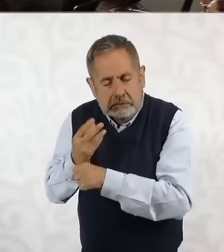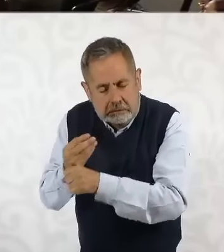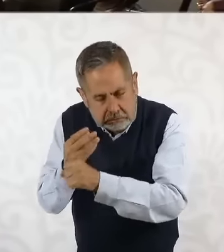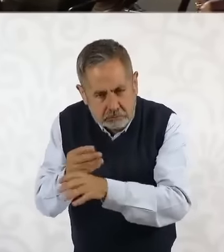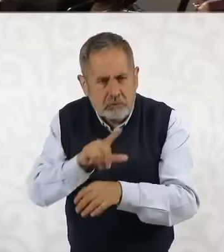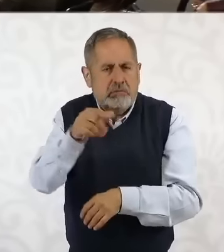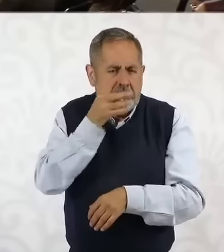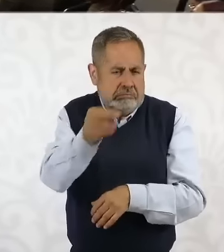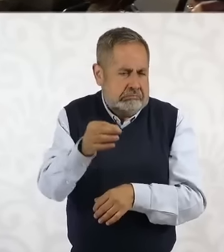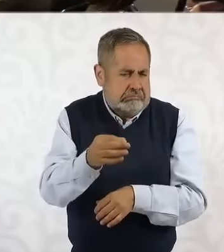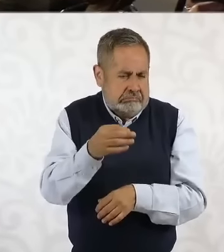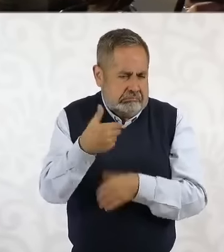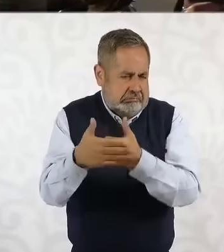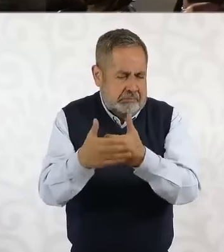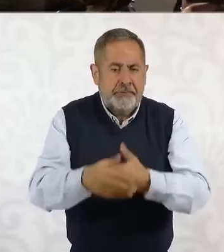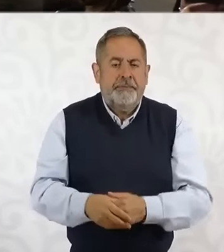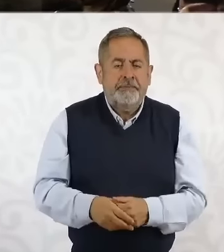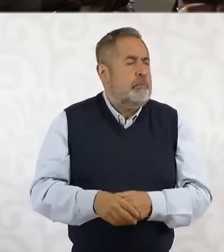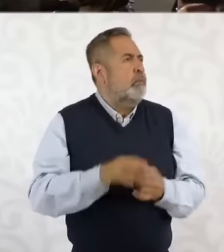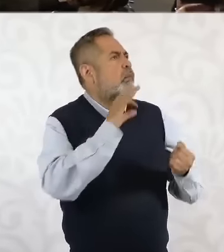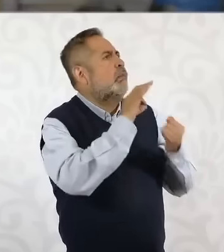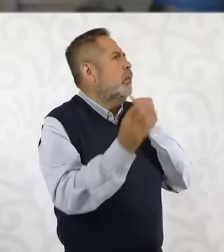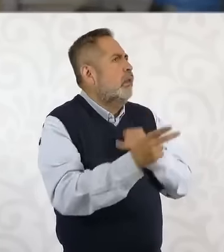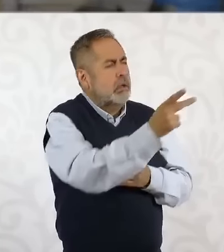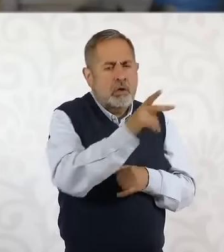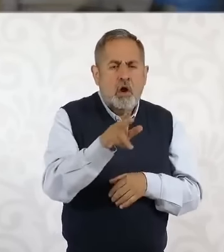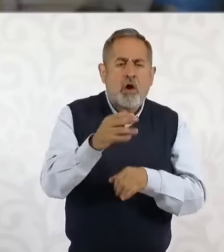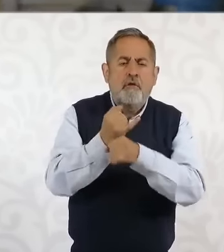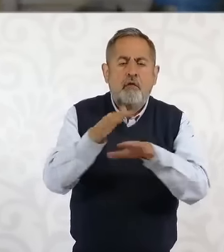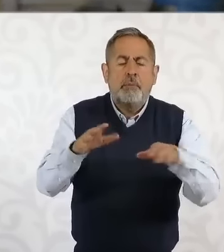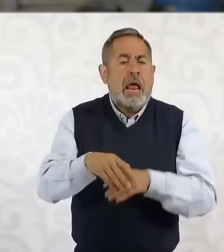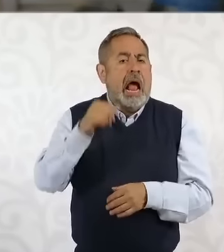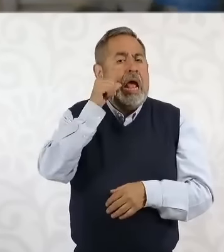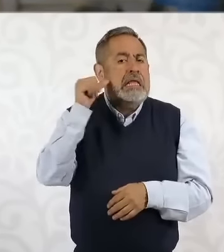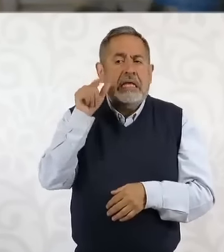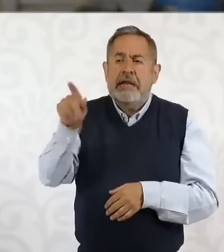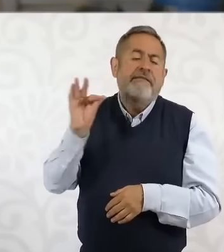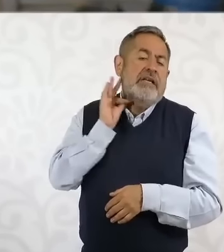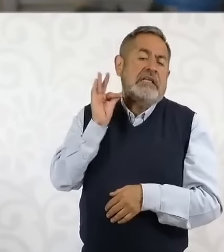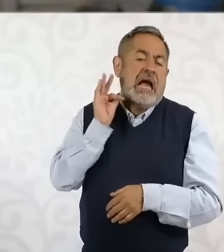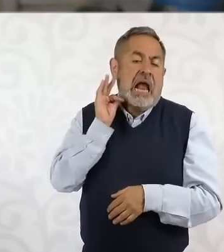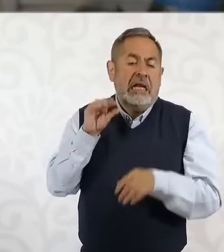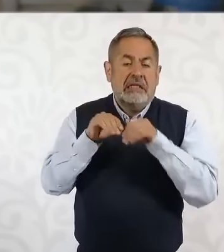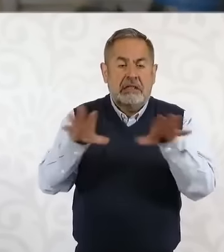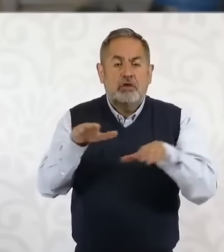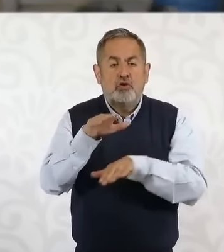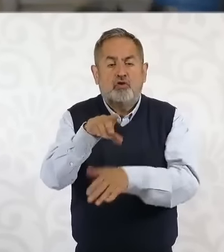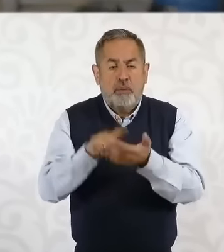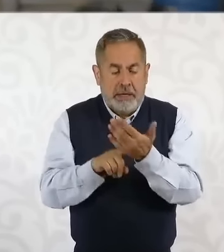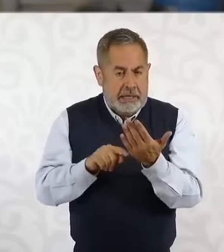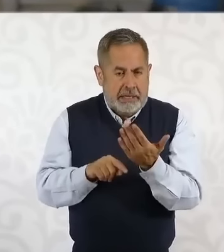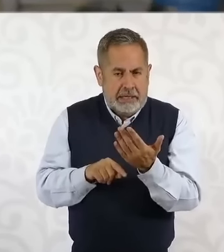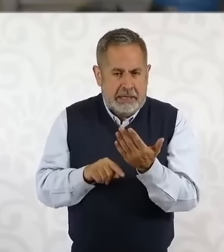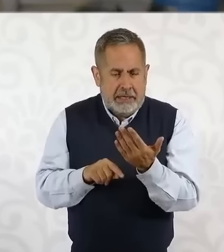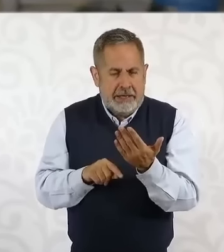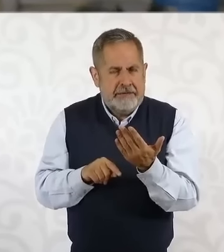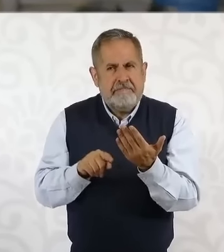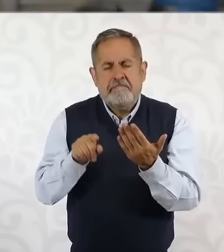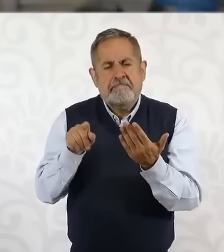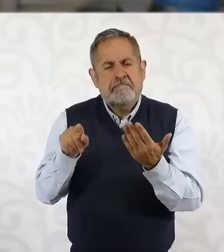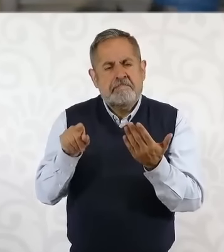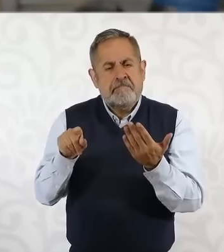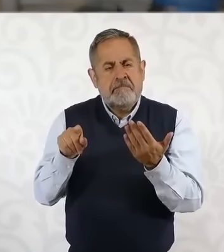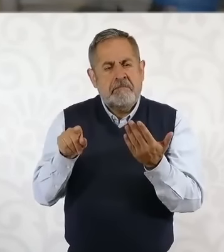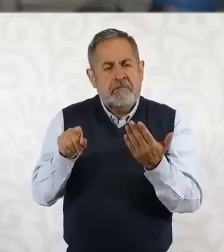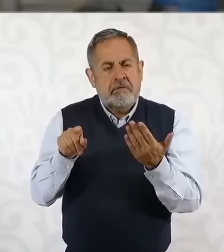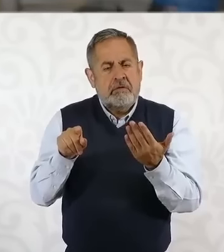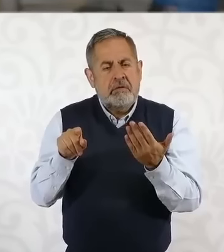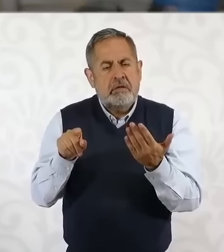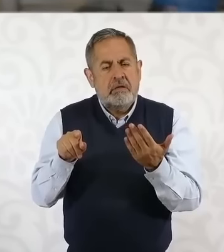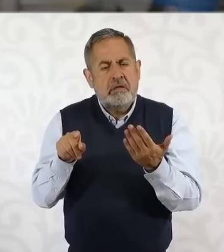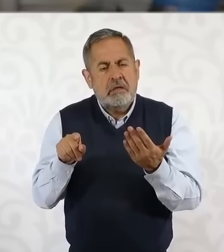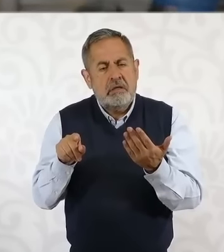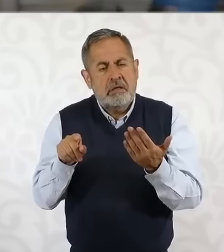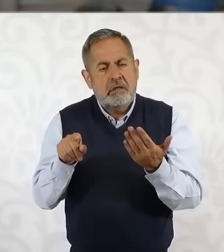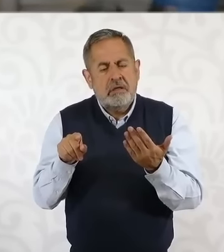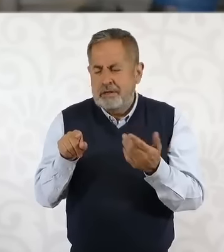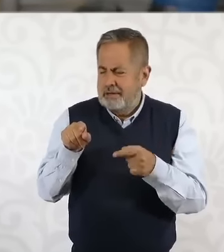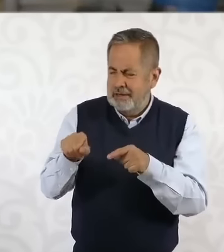me gustaría preguntarle sobre el informe que ayer dio la fiscalía sobre la entrega de el Janto, ¿no?